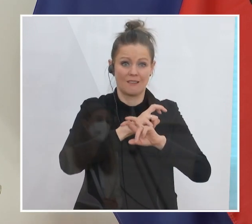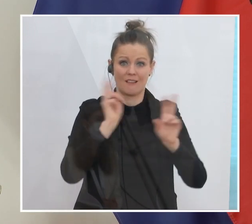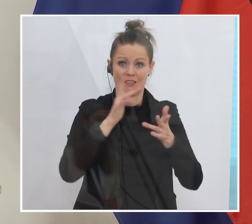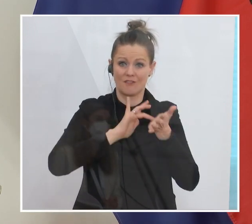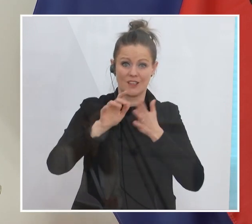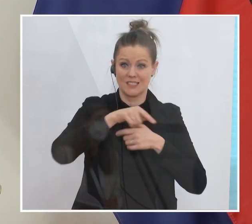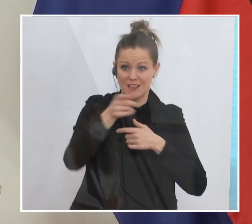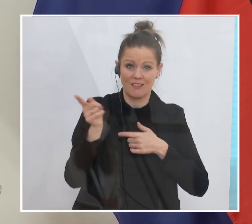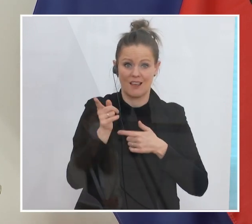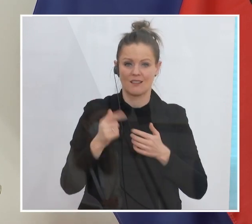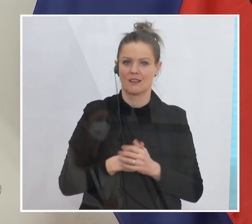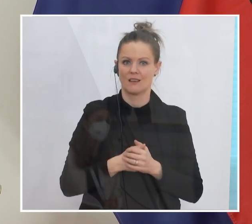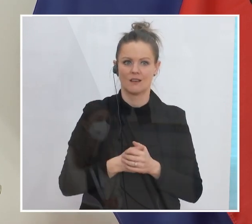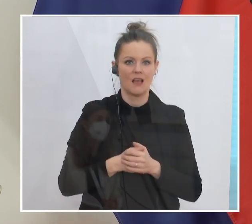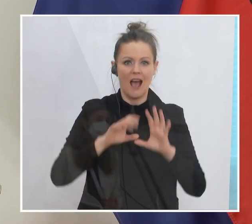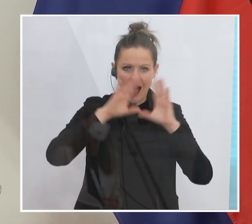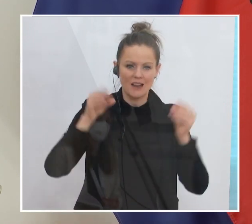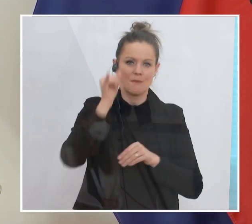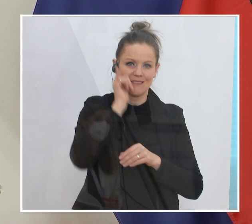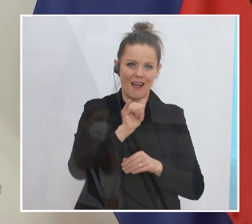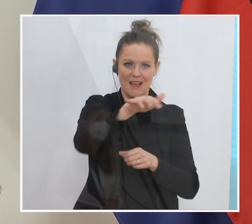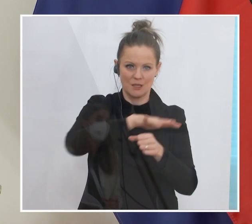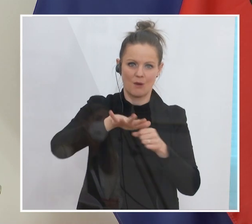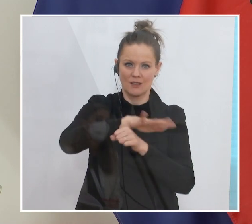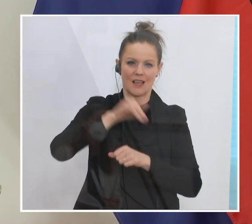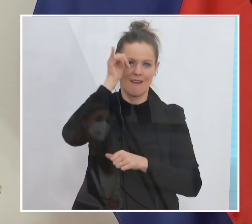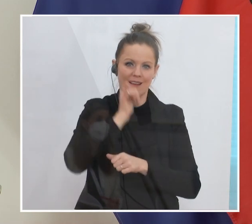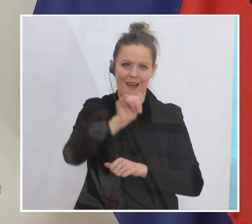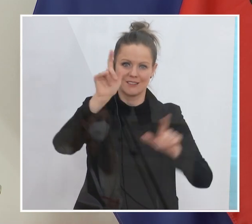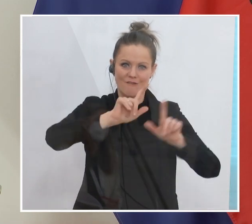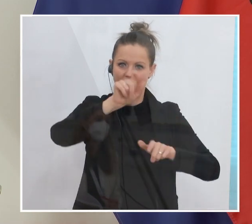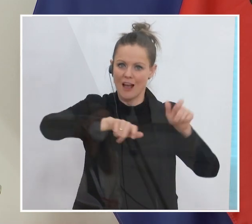Die gesamte Reisebranche, also die vielen Reiseveranstalter und Reisebüros, die